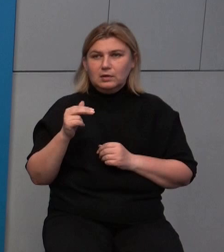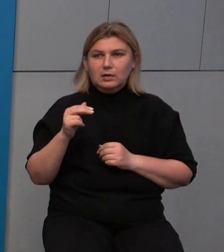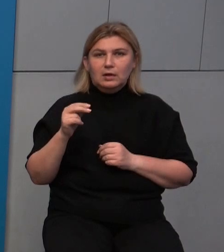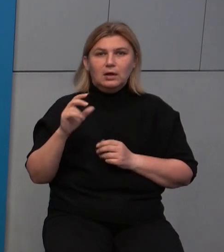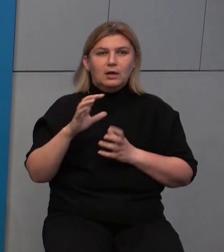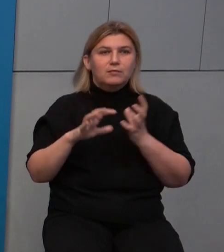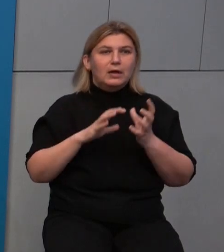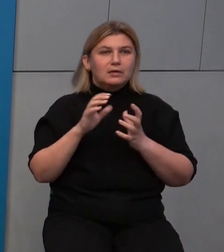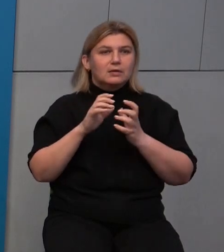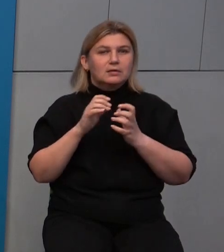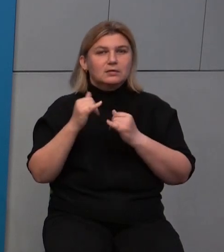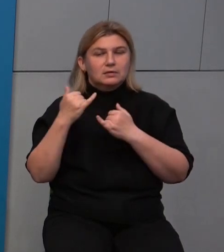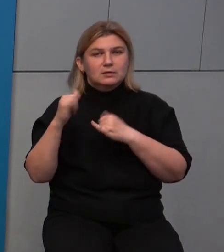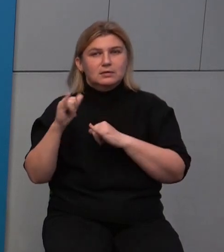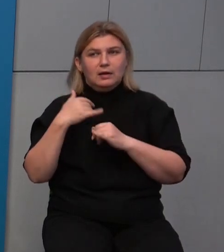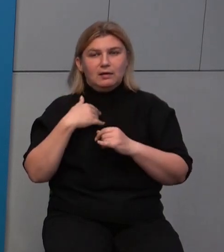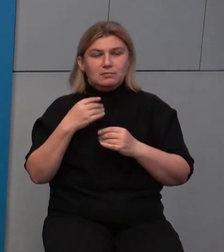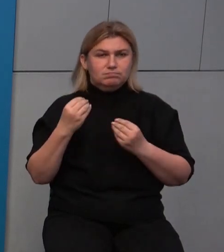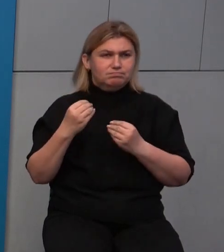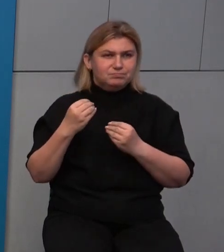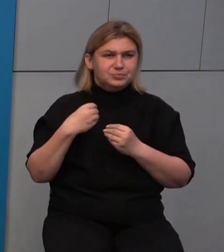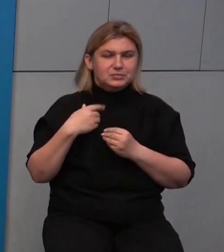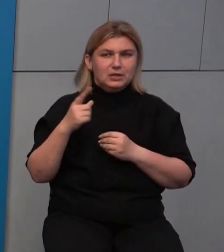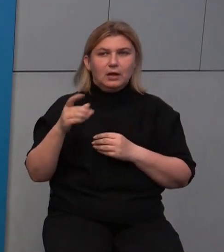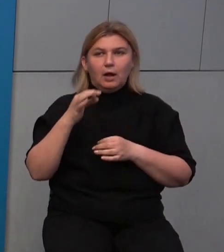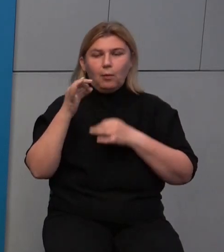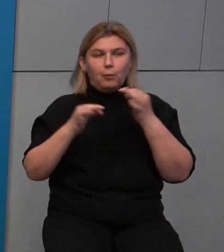nadal mnie fascynują, ale opowiedziane przez pryzmat